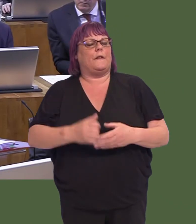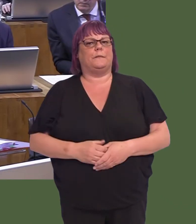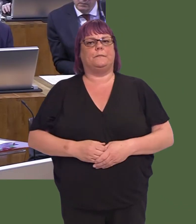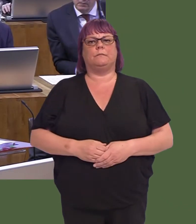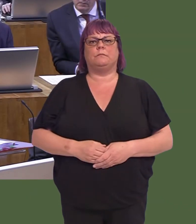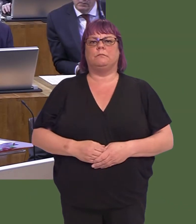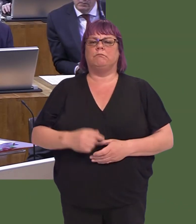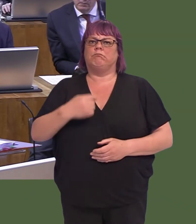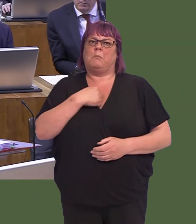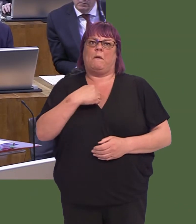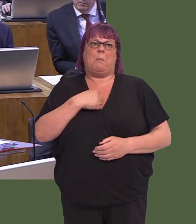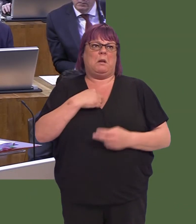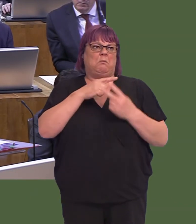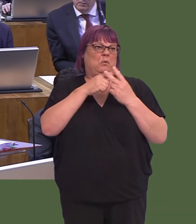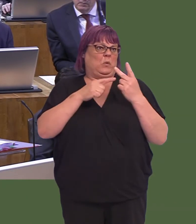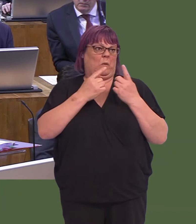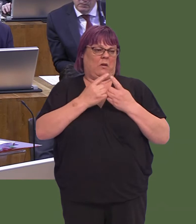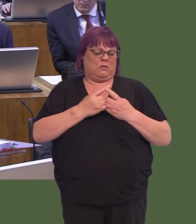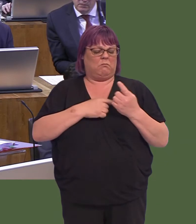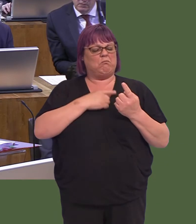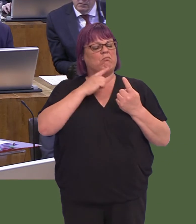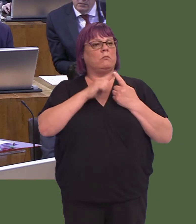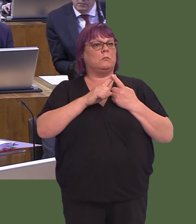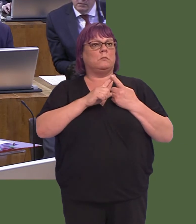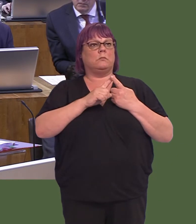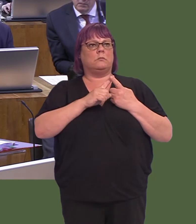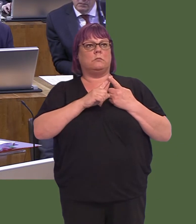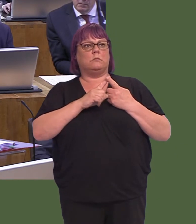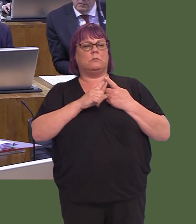Yn gyntaf, nid ydym yn gwybod beth yn gwmws fydd yn digwydd rhwng Caergybi a'r Iwerddon.